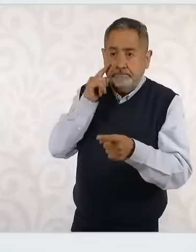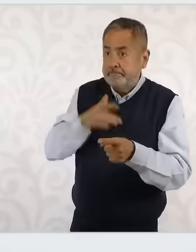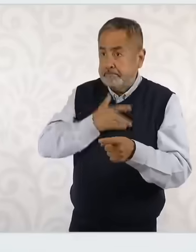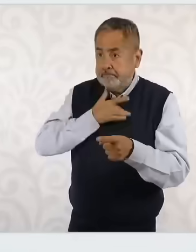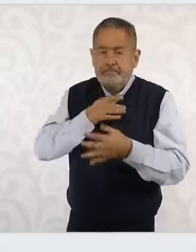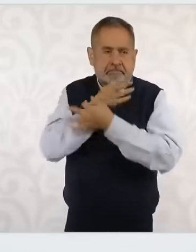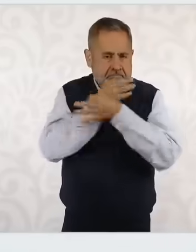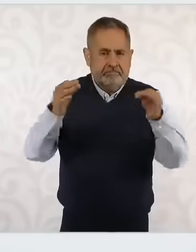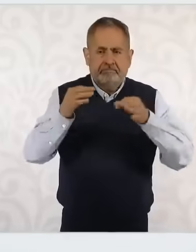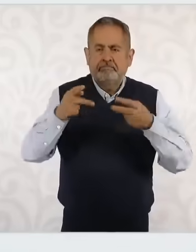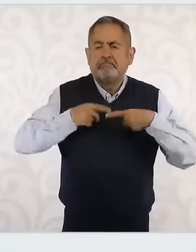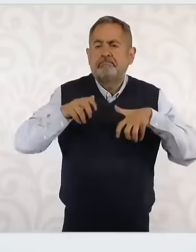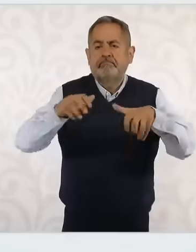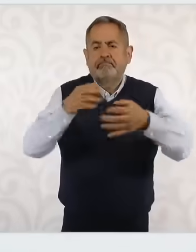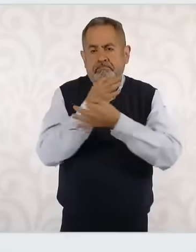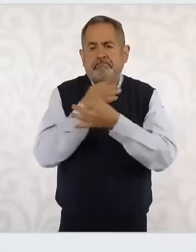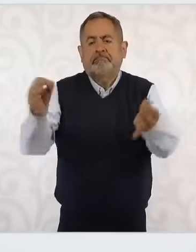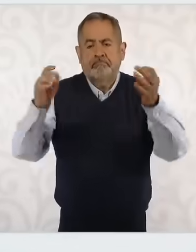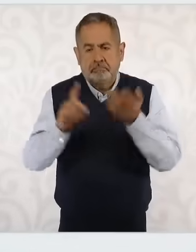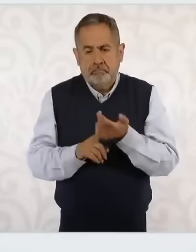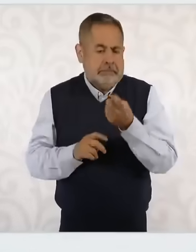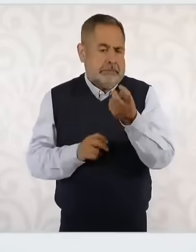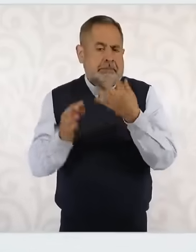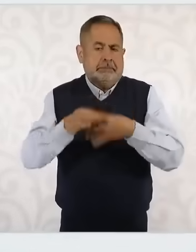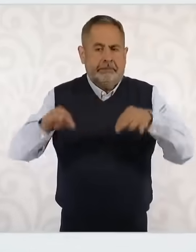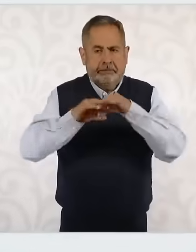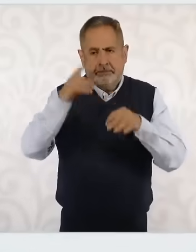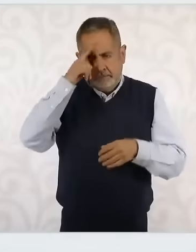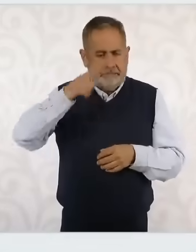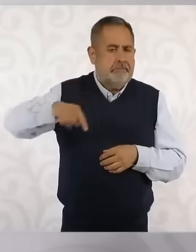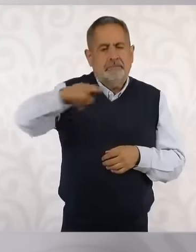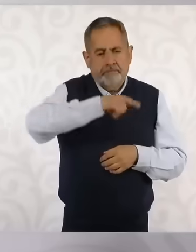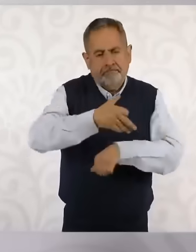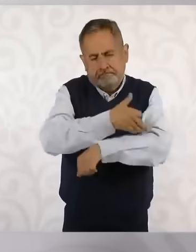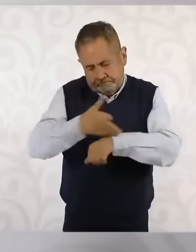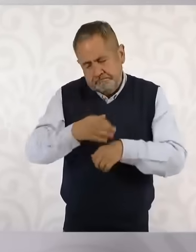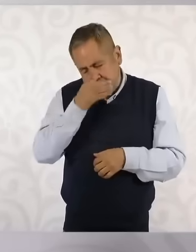pues al pueblo de México, porque este es algo fundamental para los familiares y también para